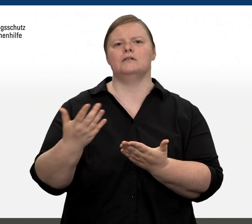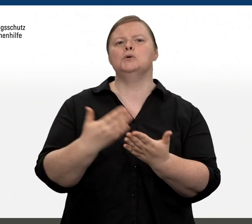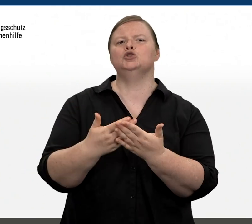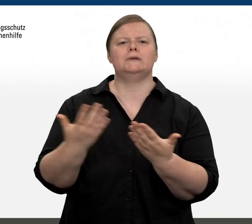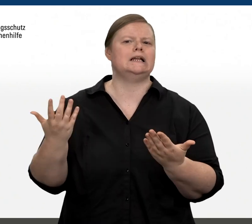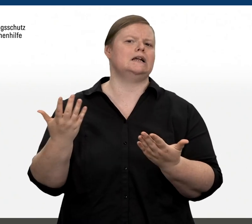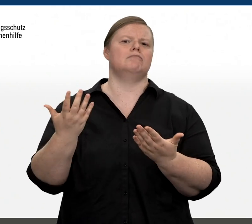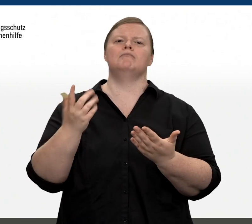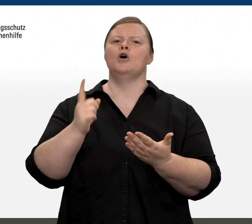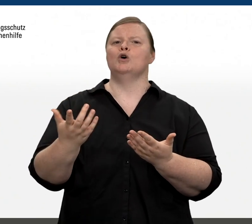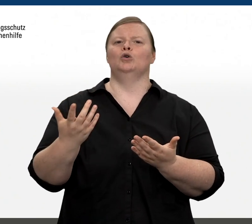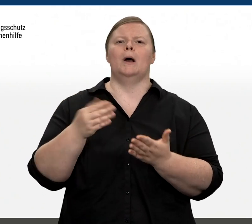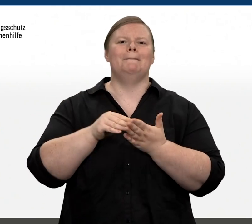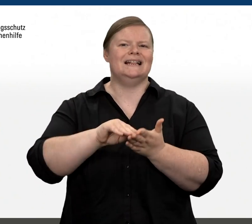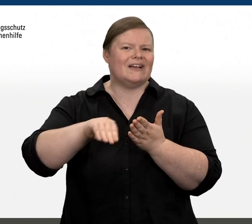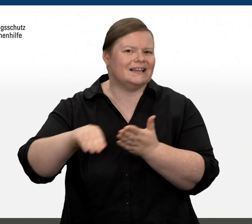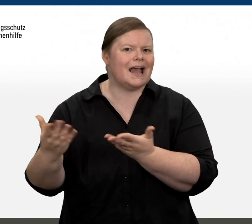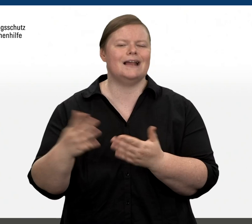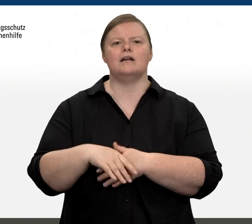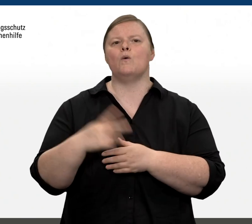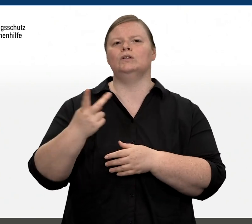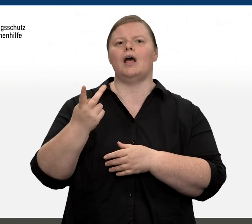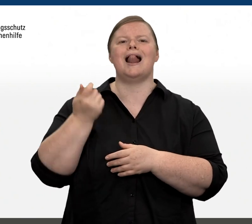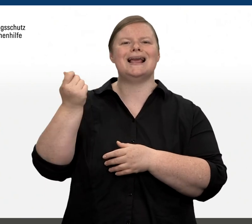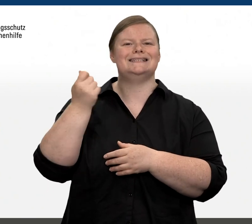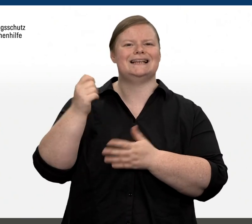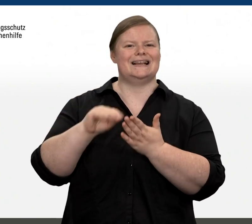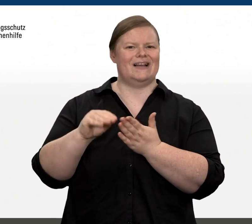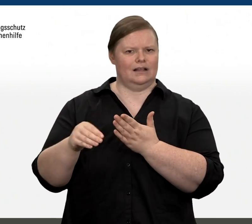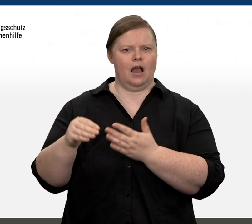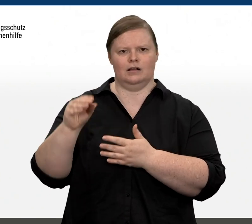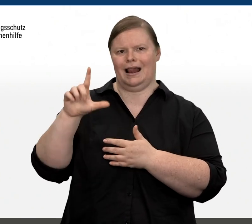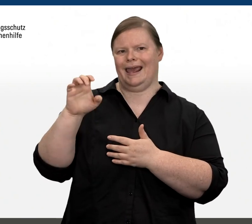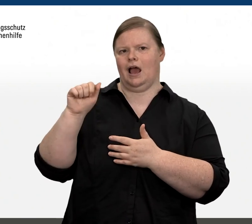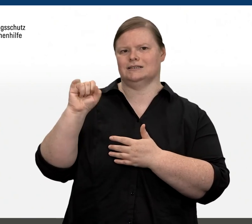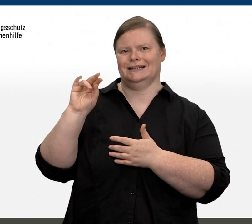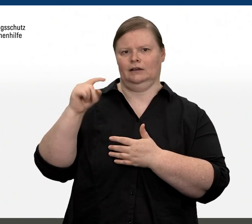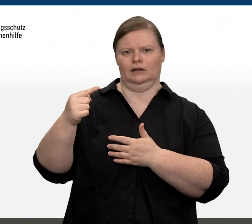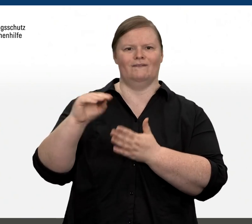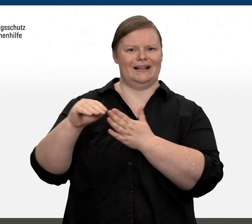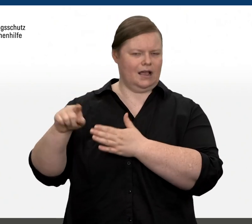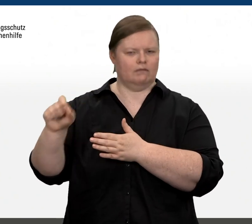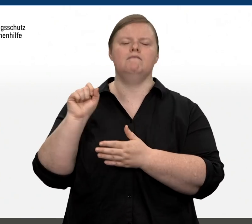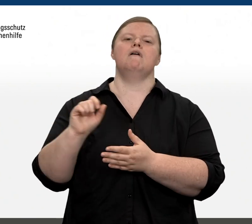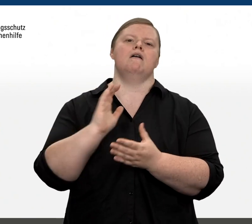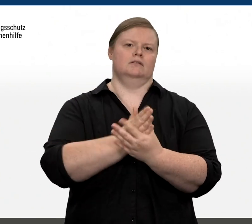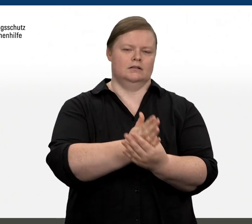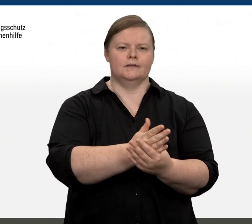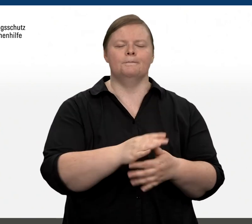wie zum Beispiel auch Mietverträge, Leasingverträge etc.;